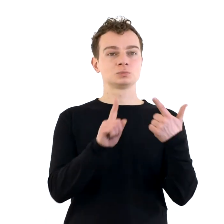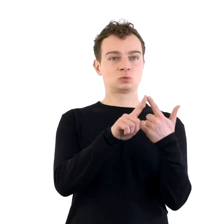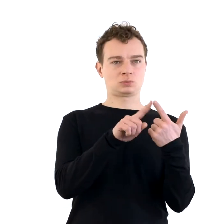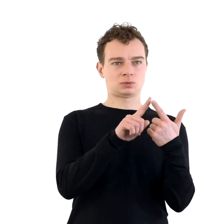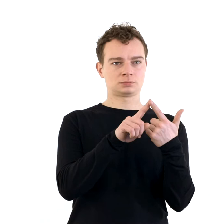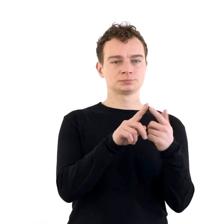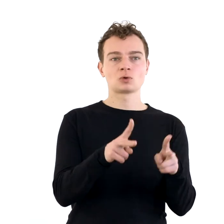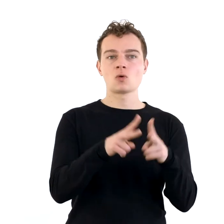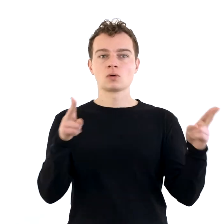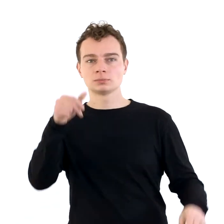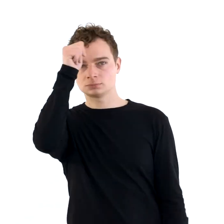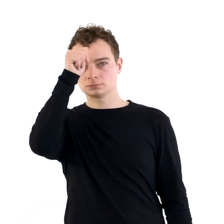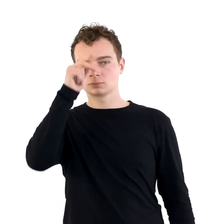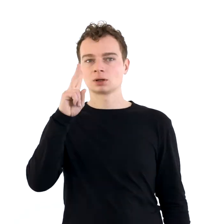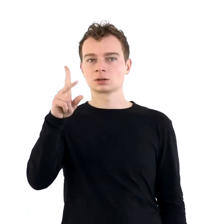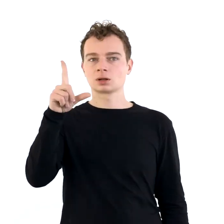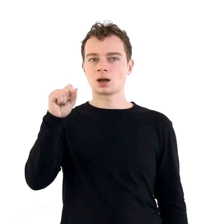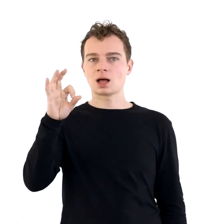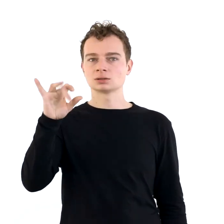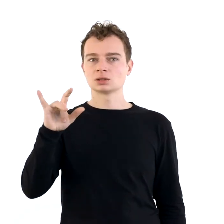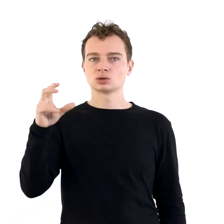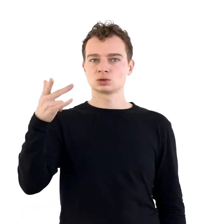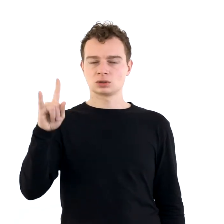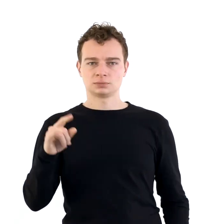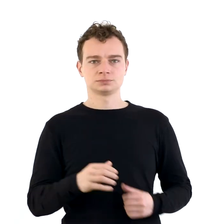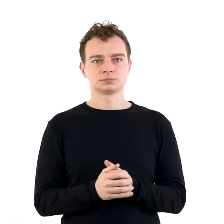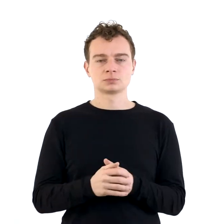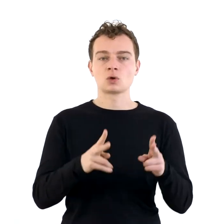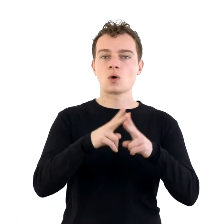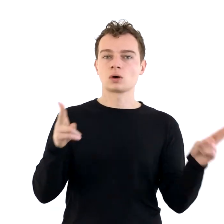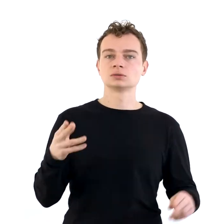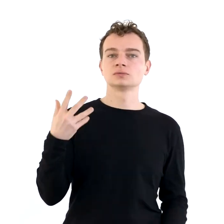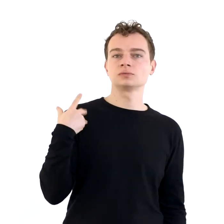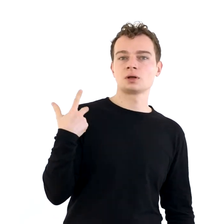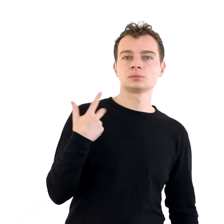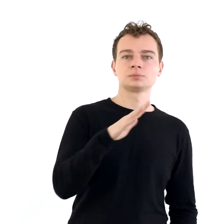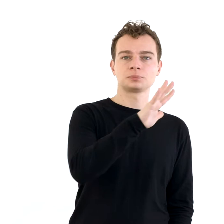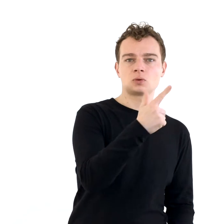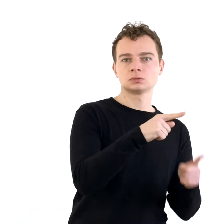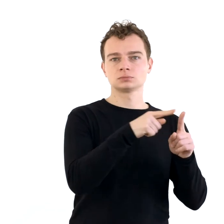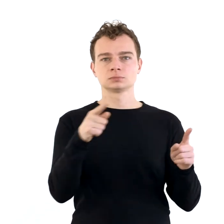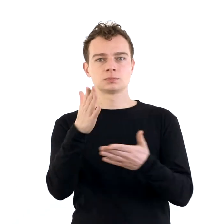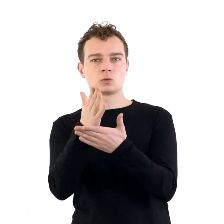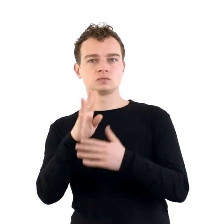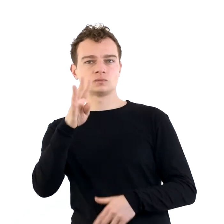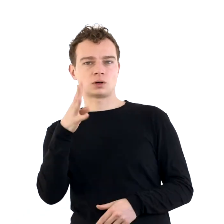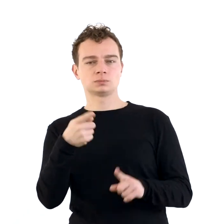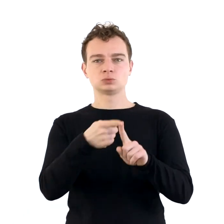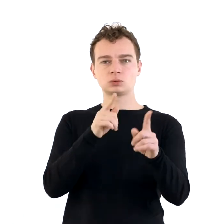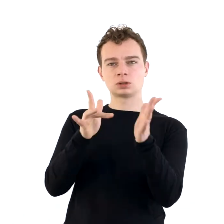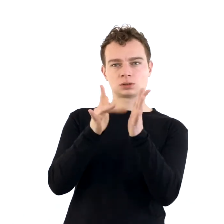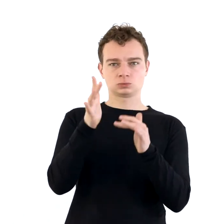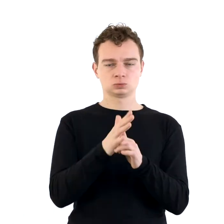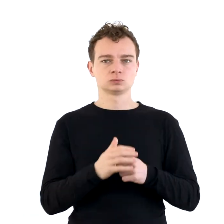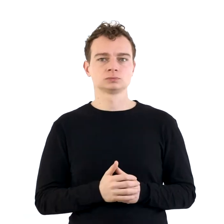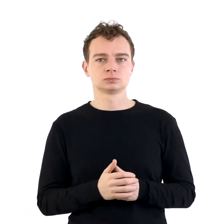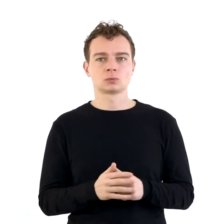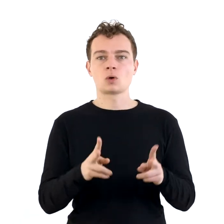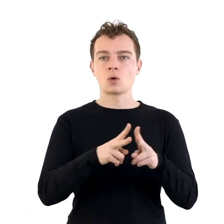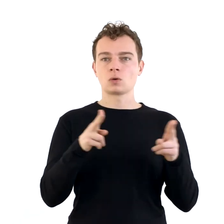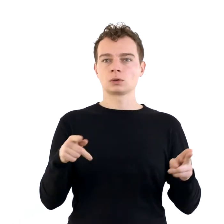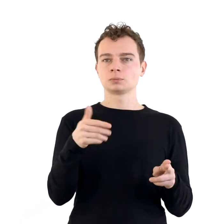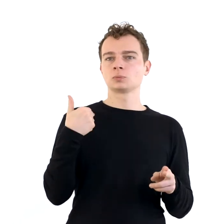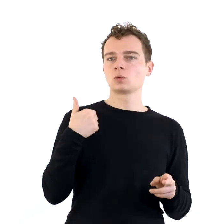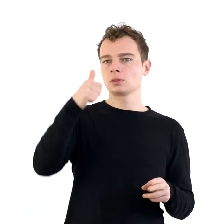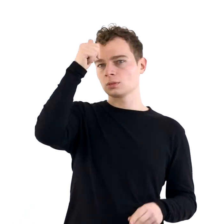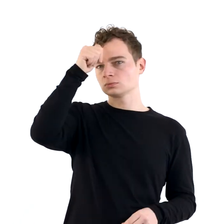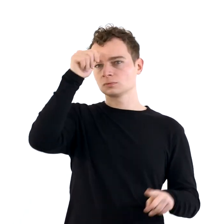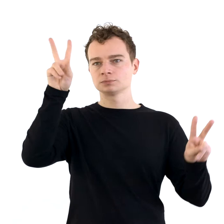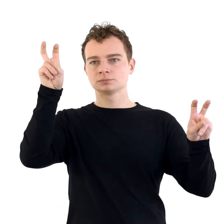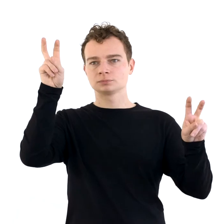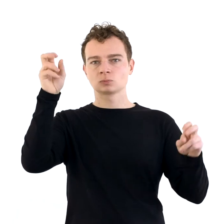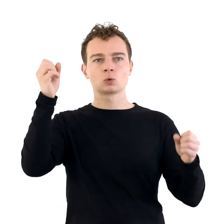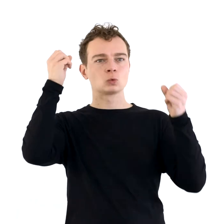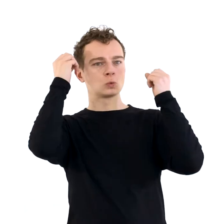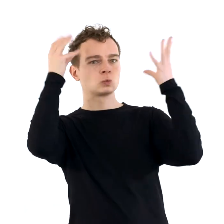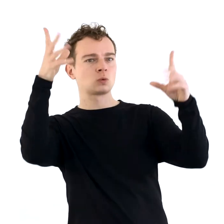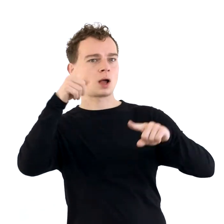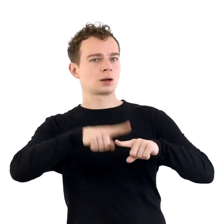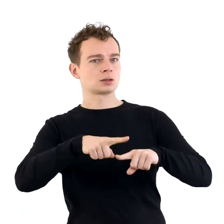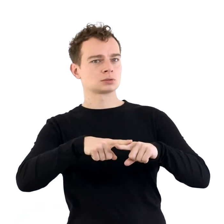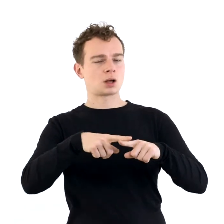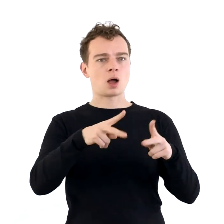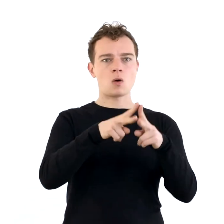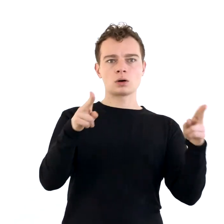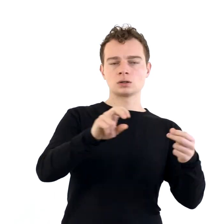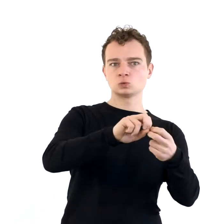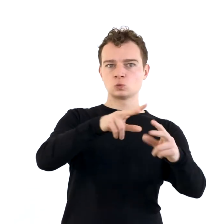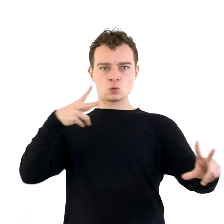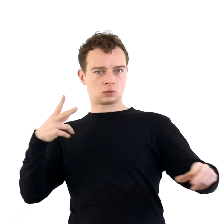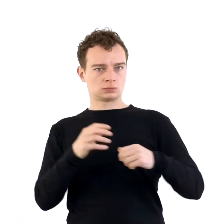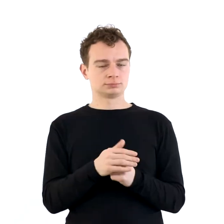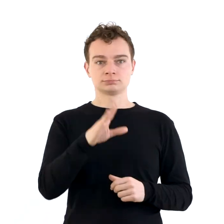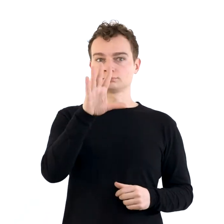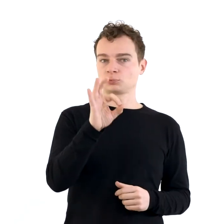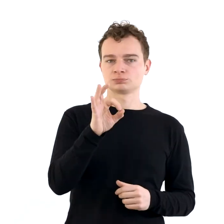Okres klasyczny (V w. - poł. IV w. p.n.e. ) był zwany „złotym okresem kultury greckiej”,